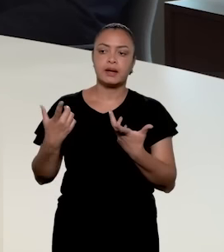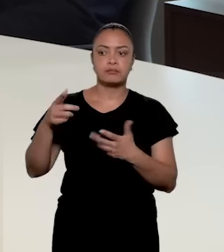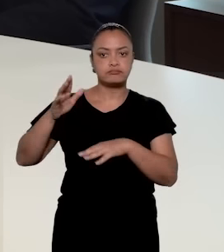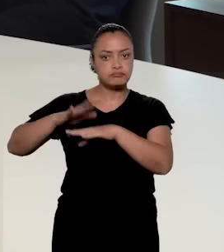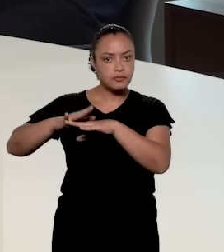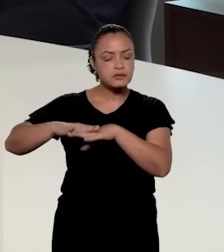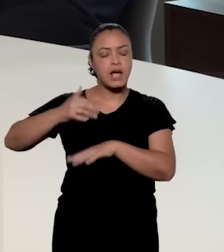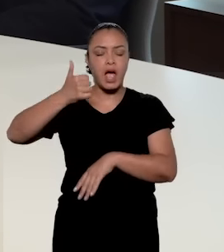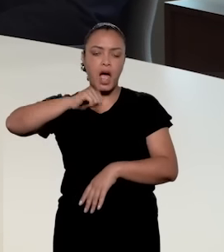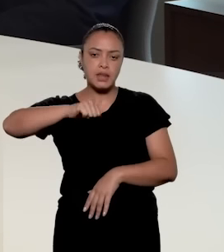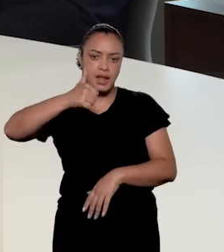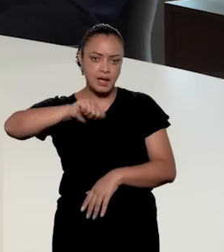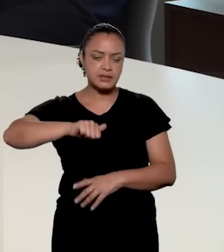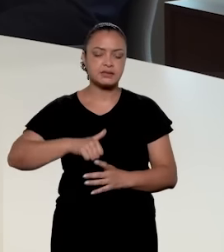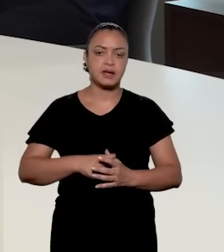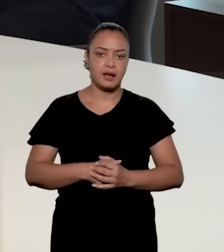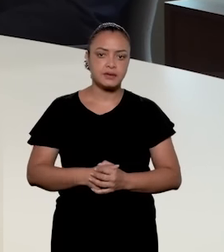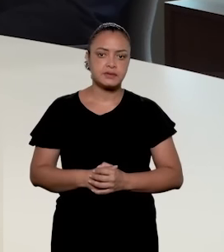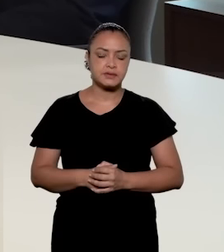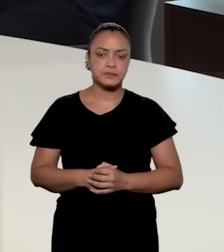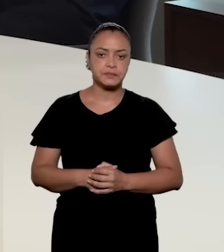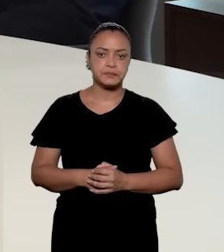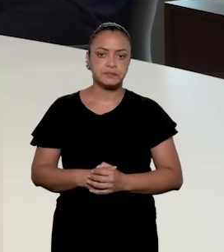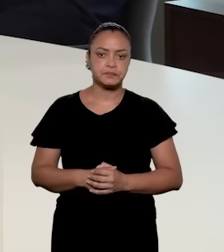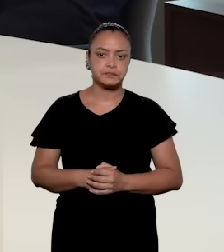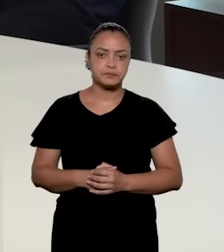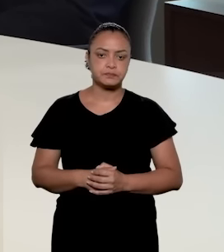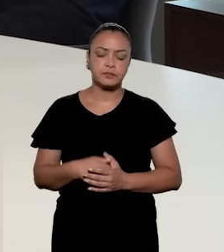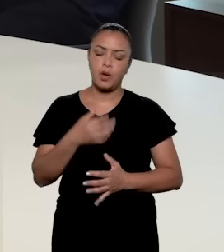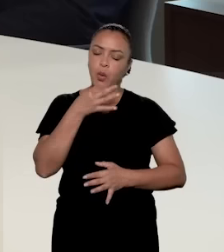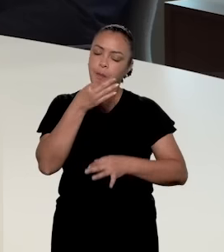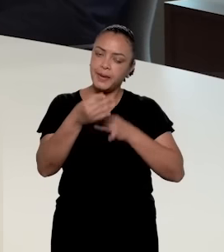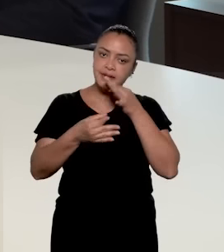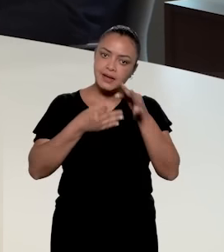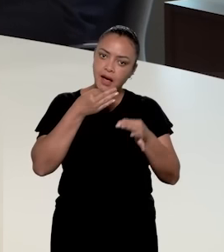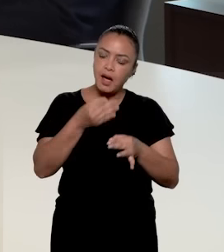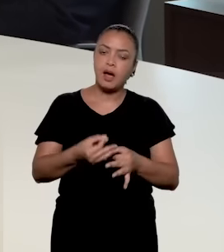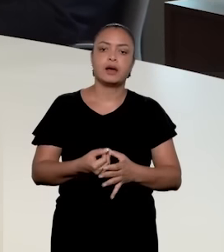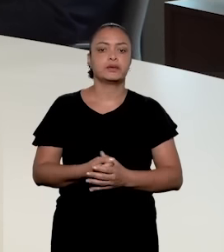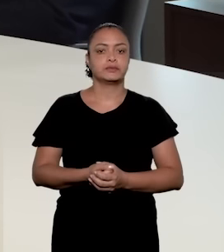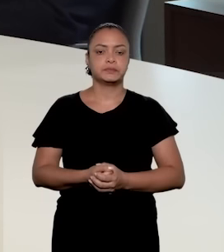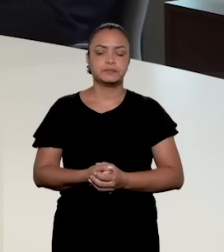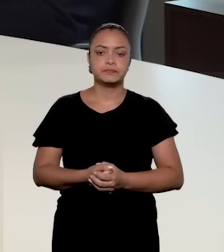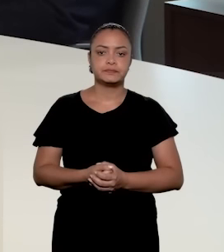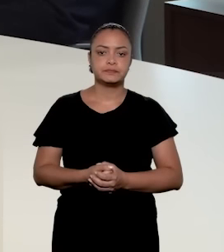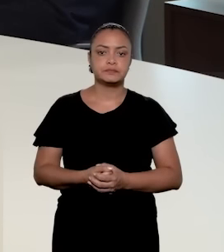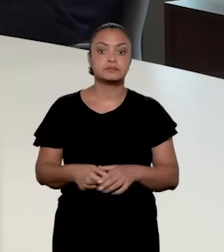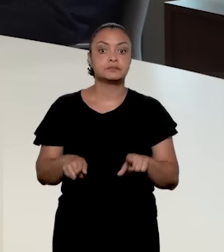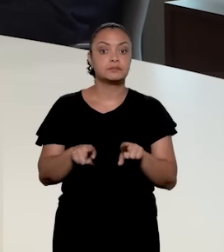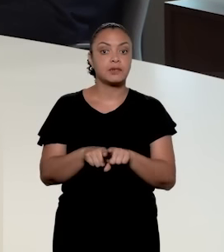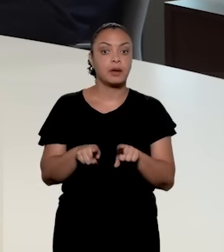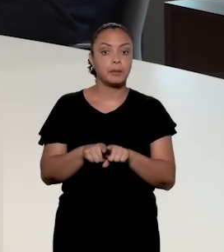eu queria que o senhor fizesse uma análise desse estudo, alguns comentários sobre esse estudo e